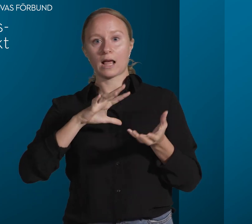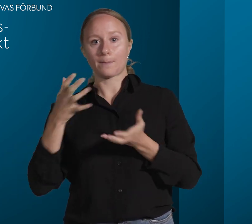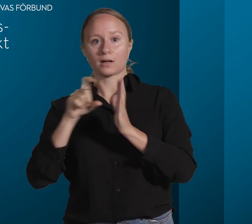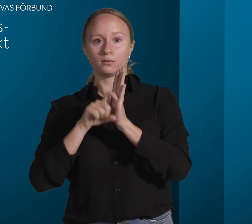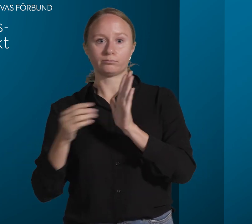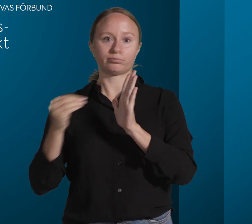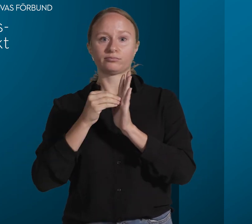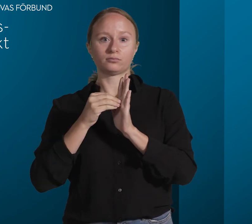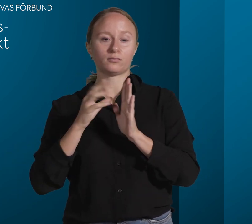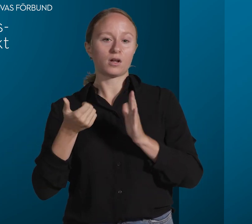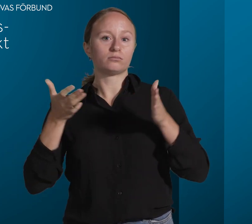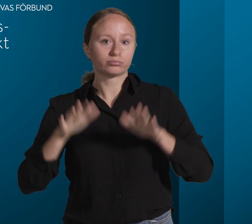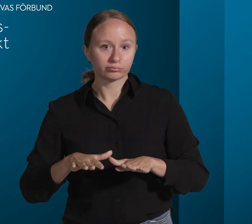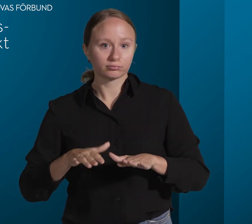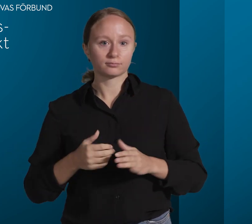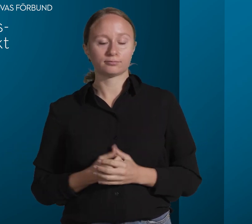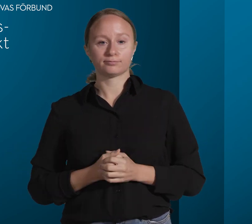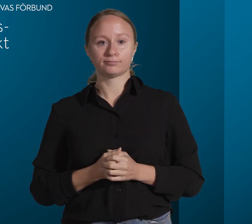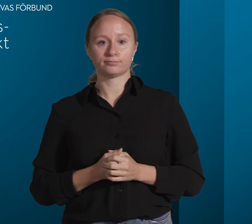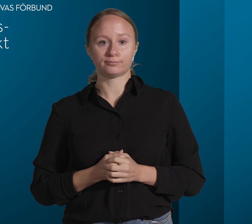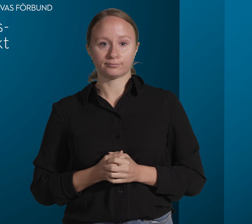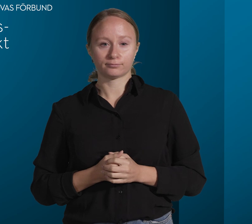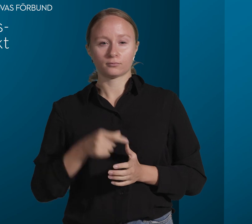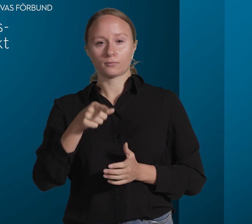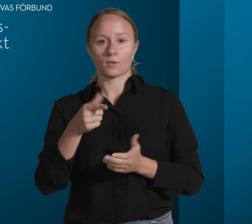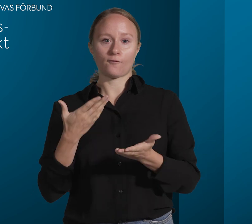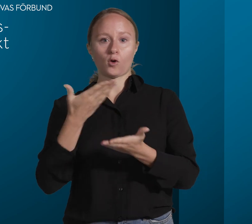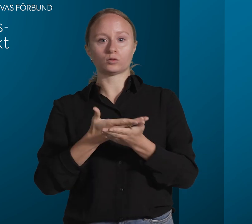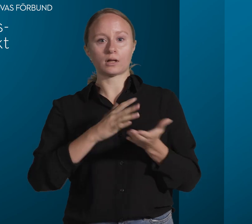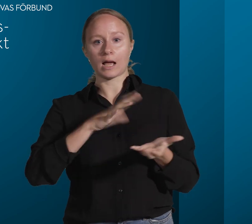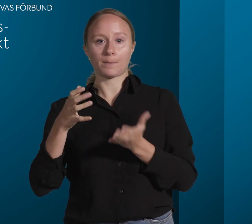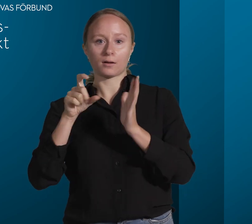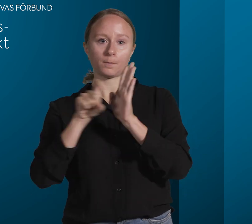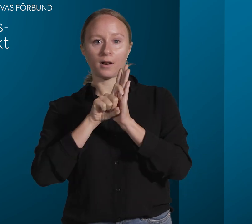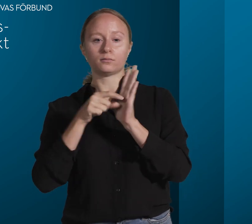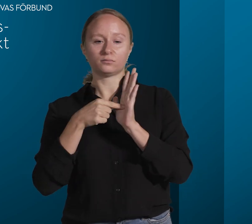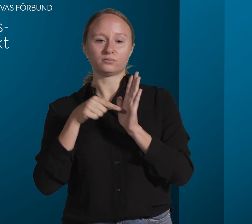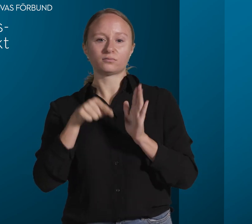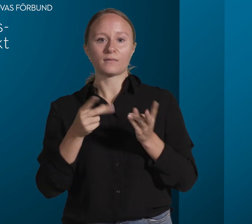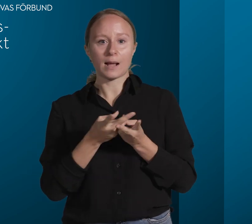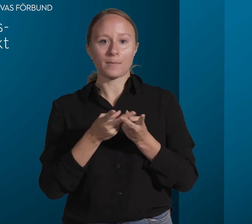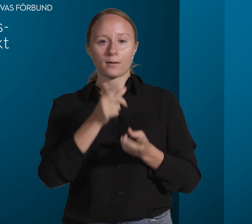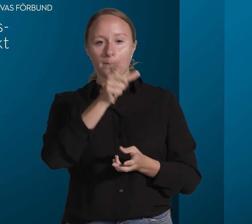innan den ens har trätt i kraft. Det föreslagna tillämpningsområdet skulle leda till att personer -